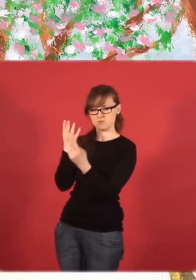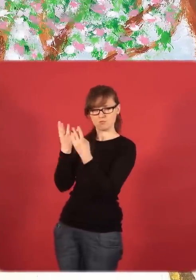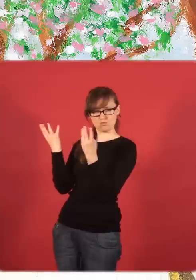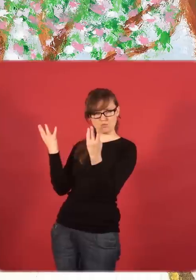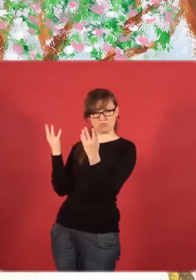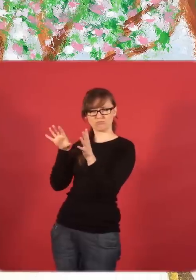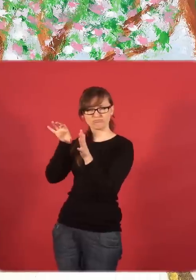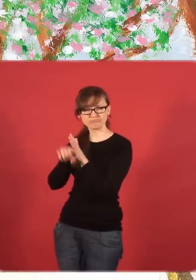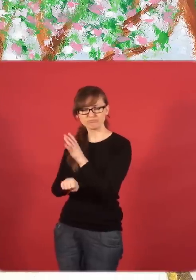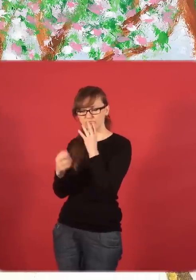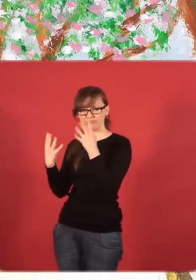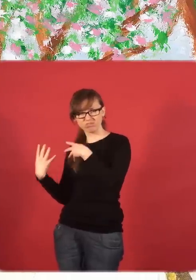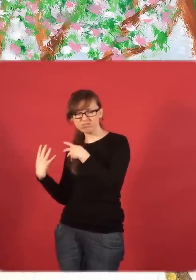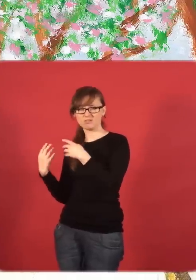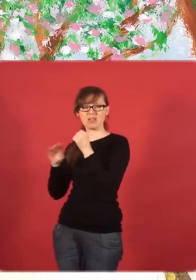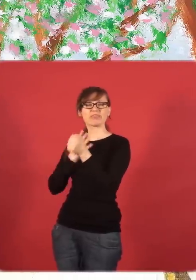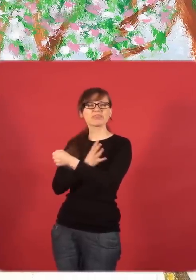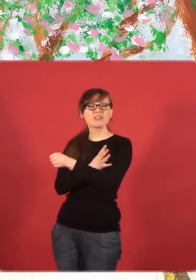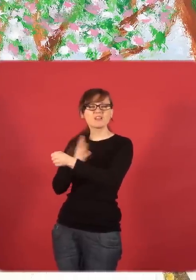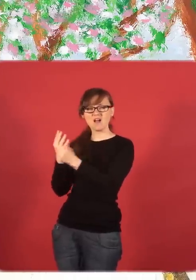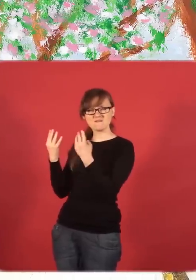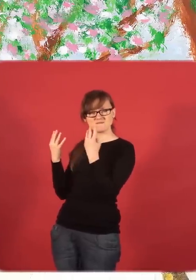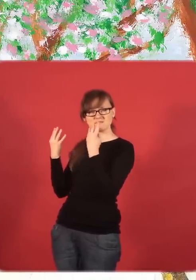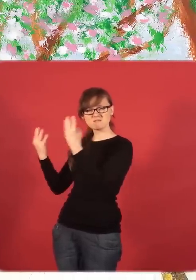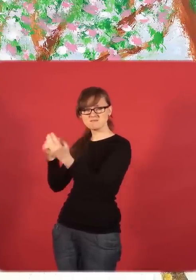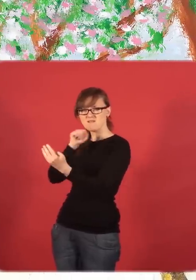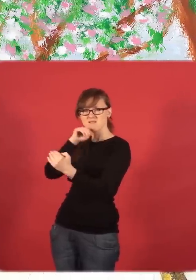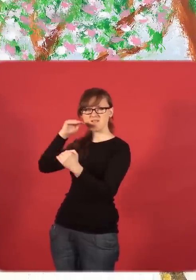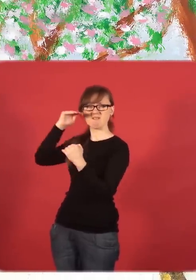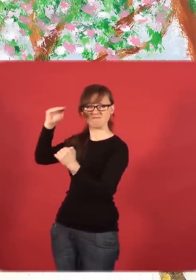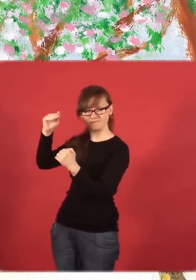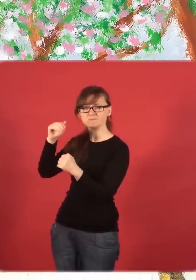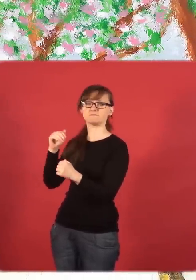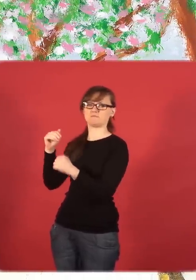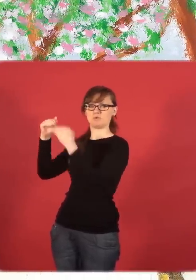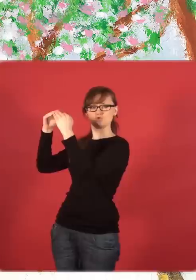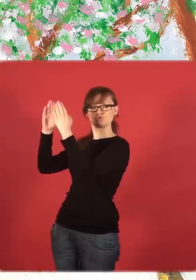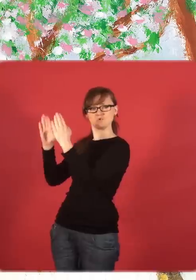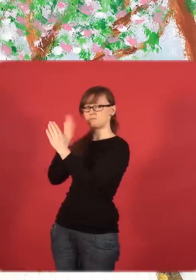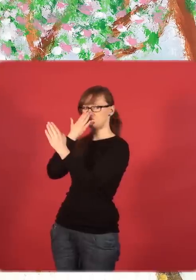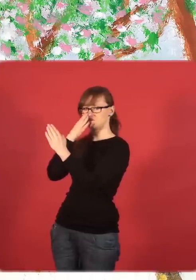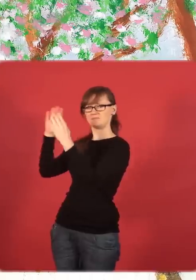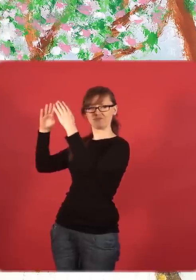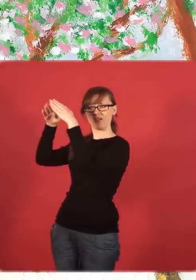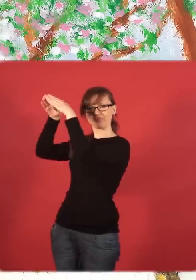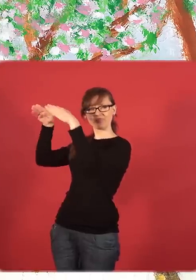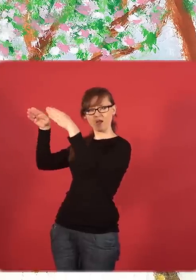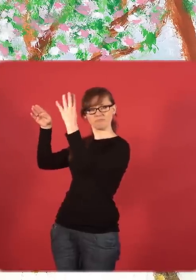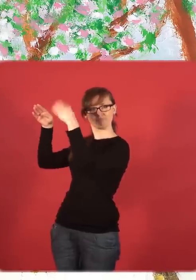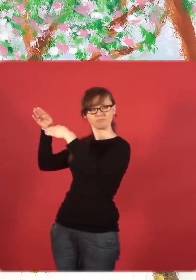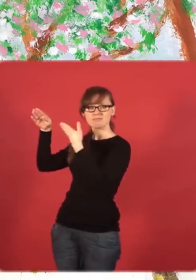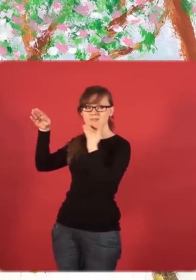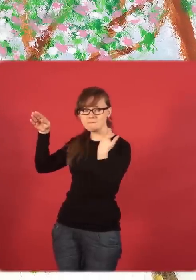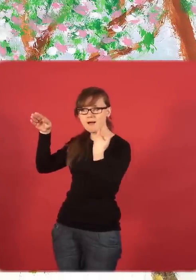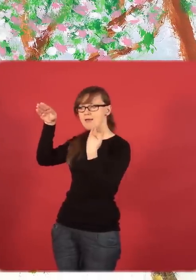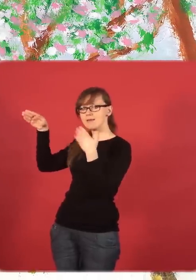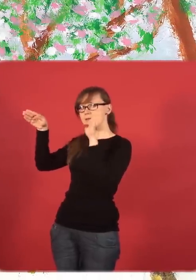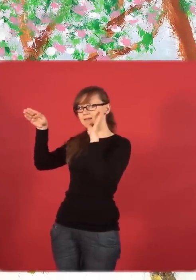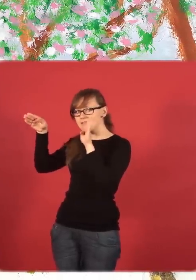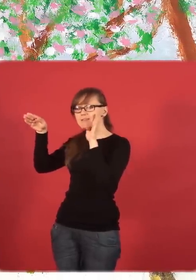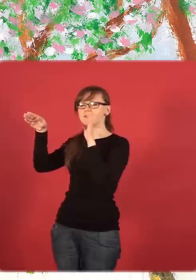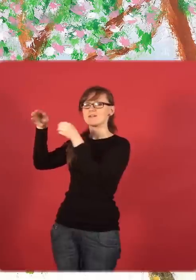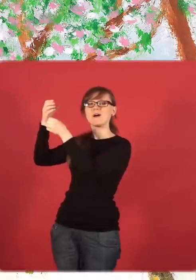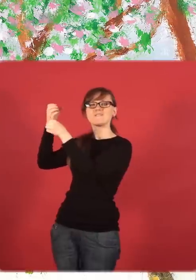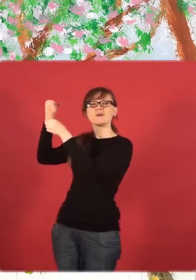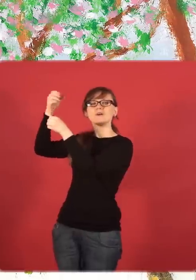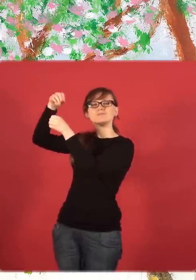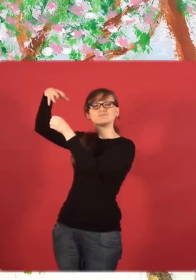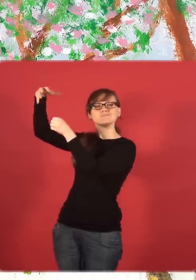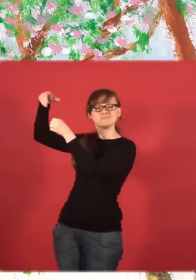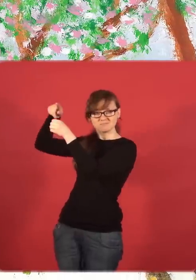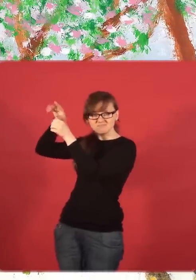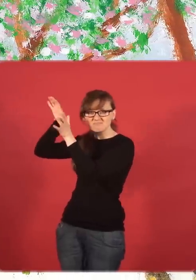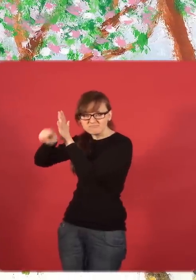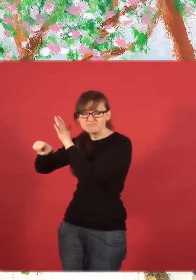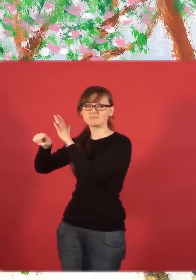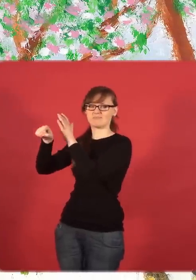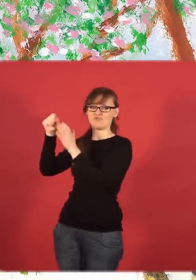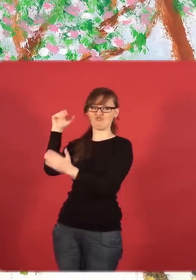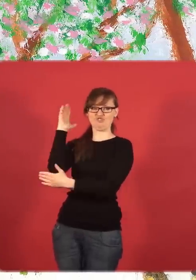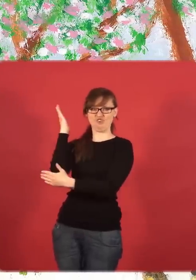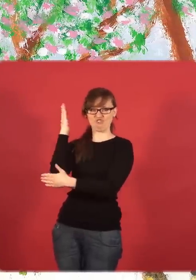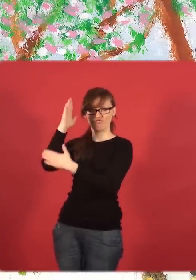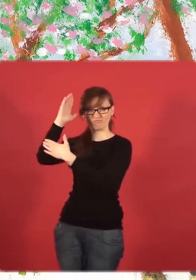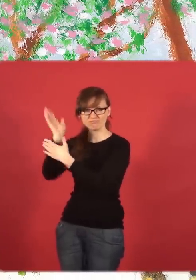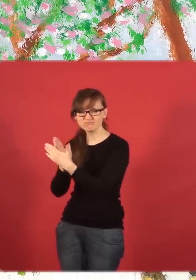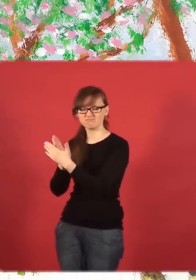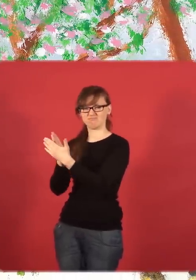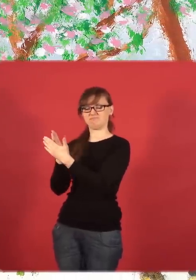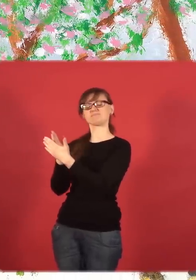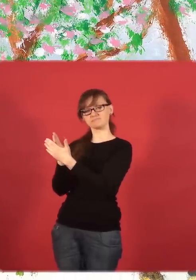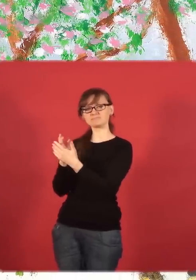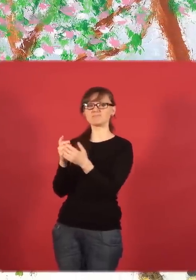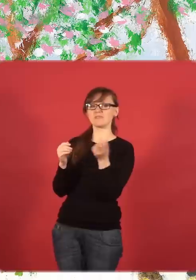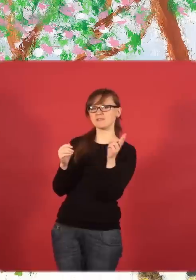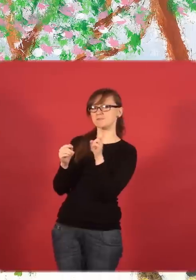Był to opuszczony dom, płot dawno się już rozpadł, wysokie zielska i chwasty zarosły schody, komin się zawalił, dach po jednej stronie się zapadł, szyby w oknach były powybijane.